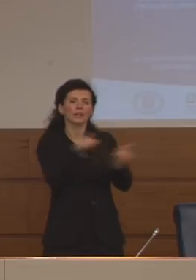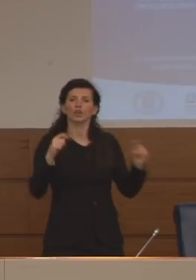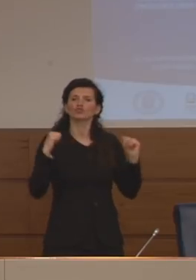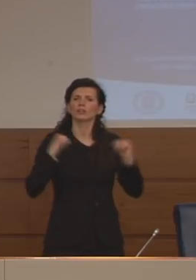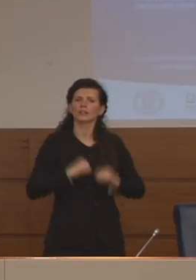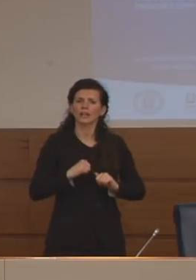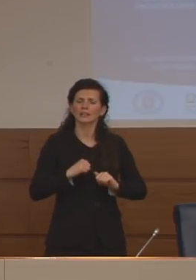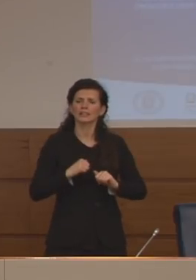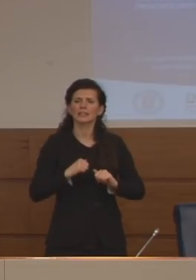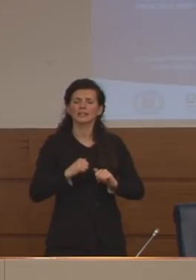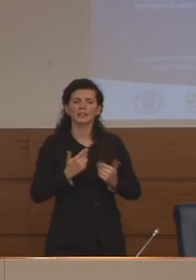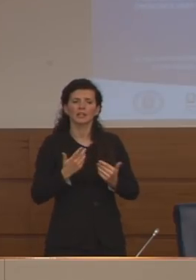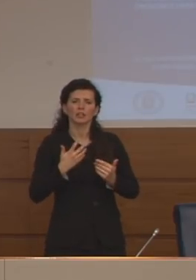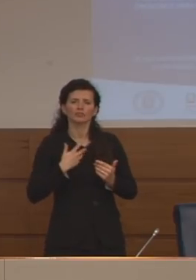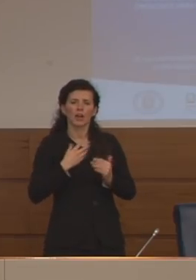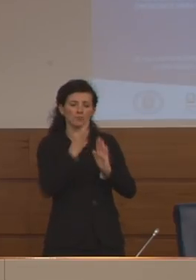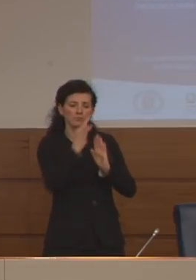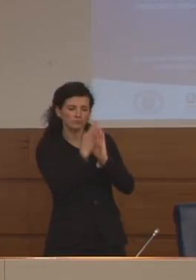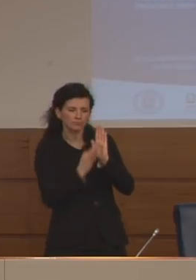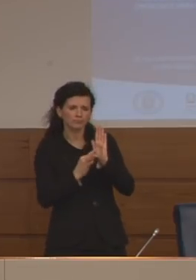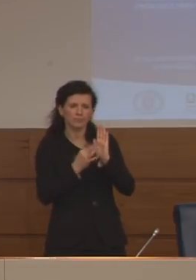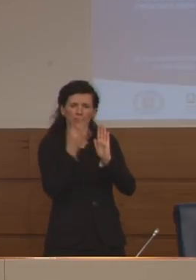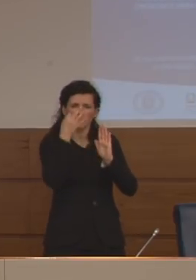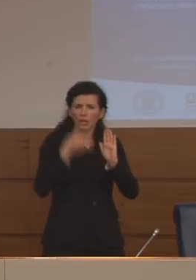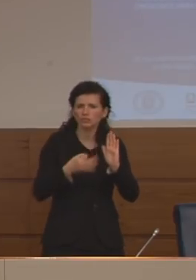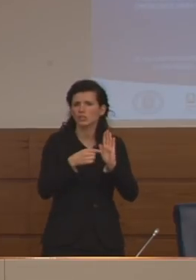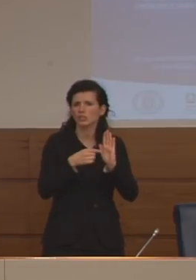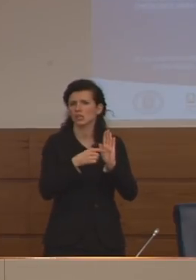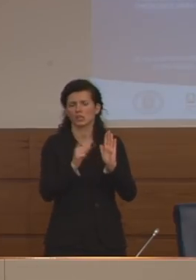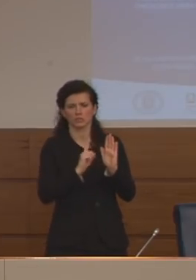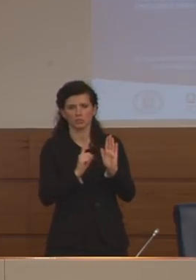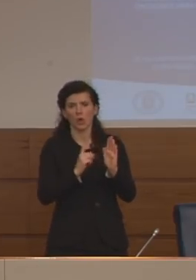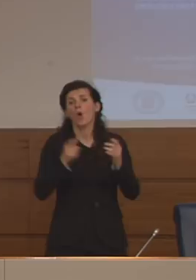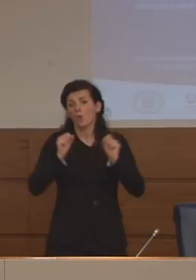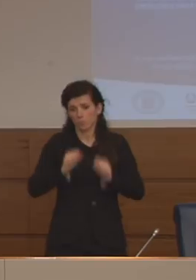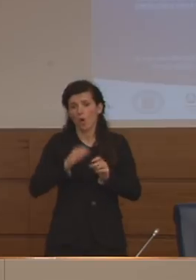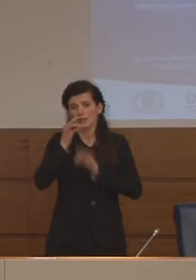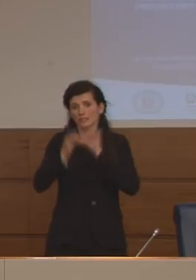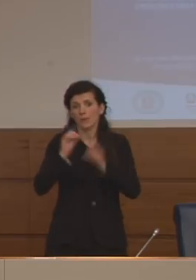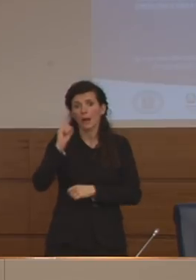ci può spiegare meglio lui, quindi io credo che le produzioni che si sono